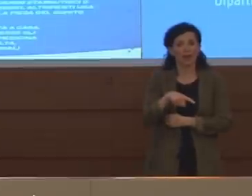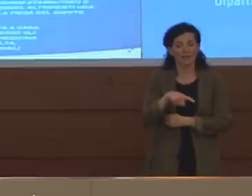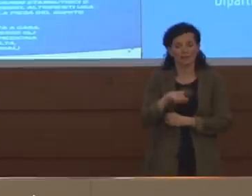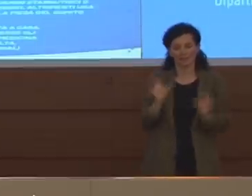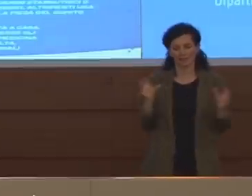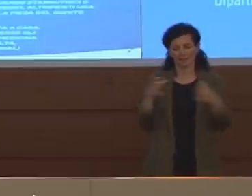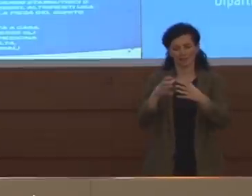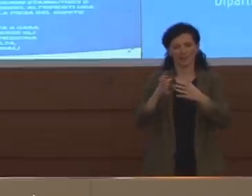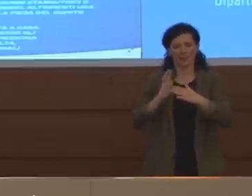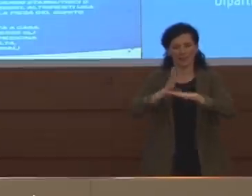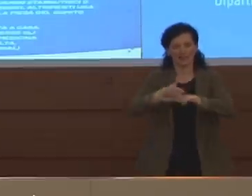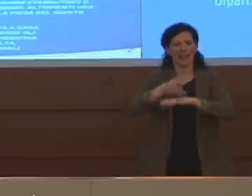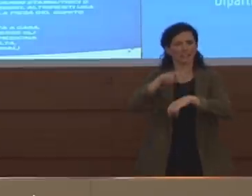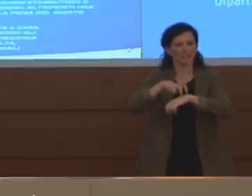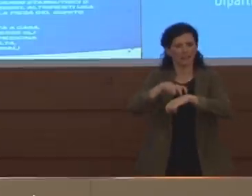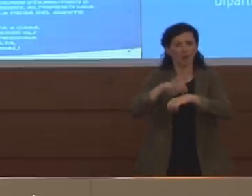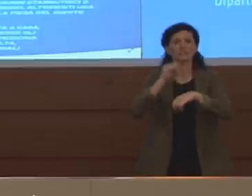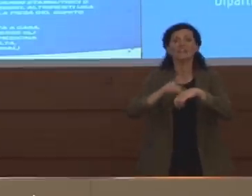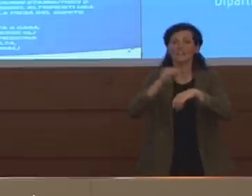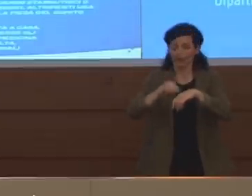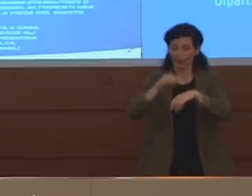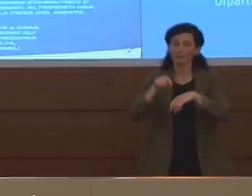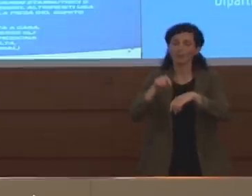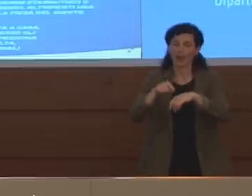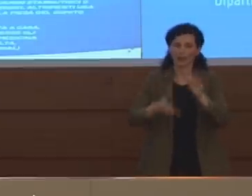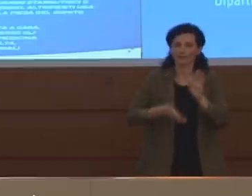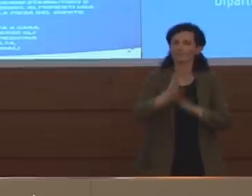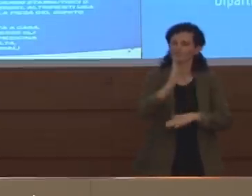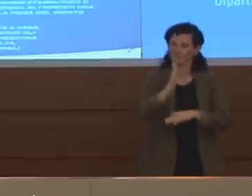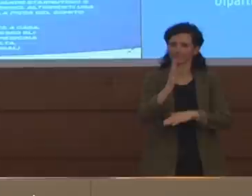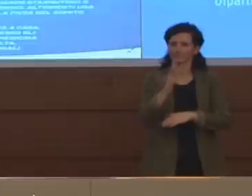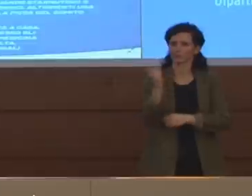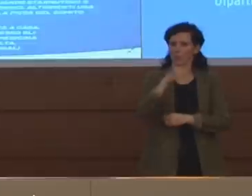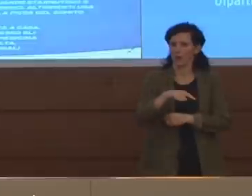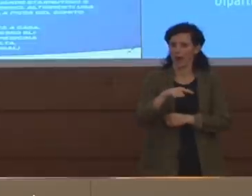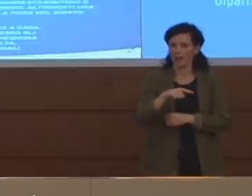task force dei nostri infermieri che hanno risposto al nostro bando.